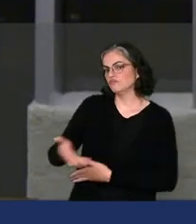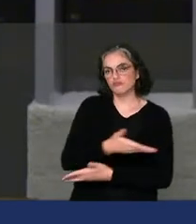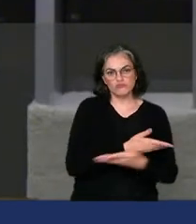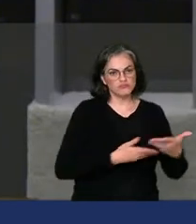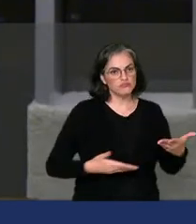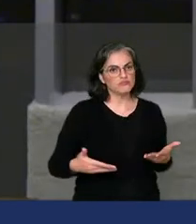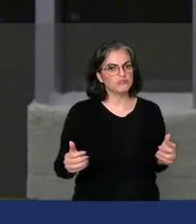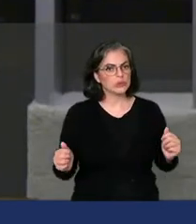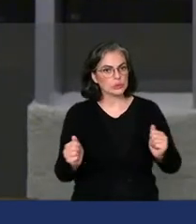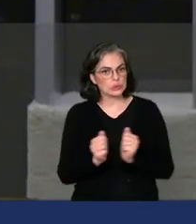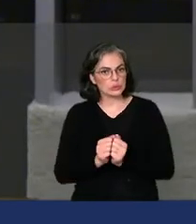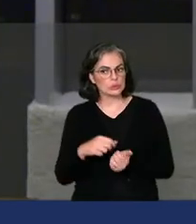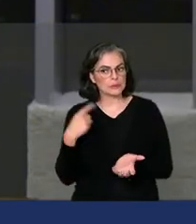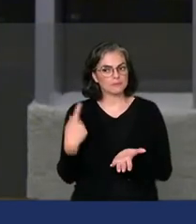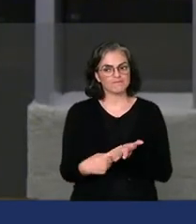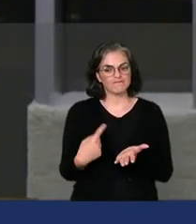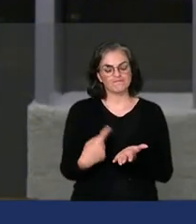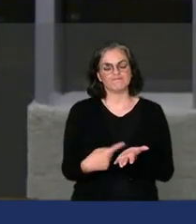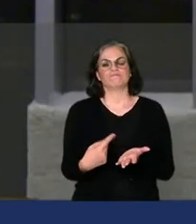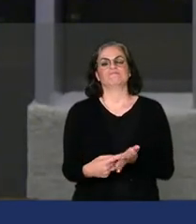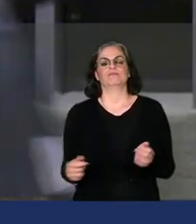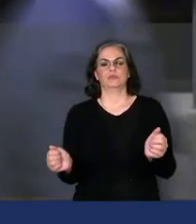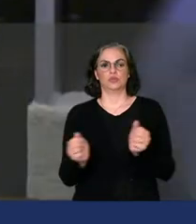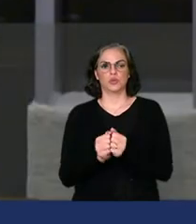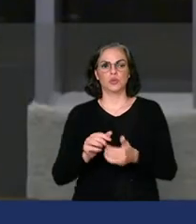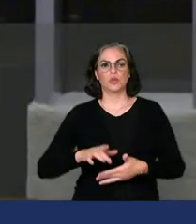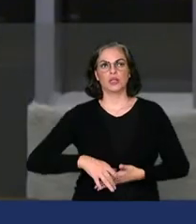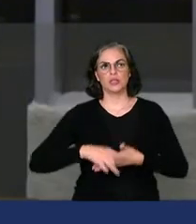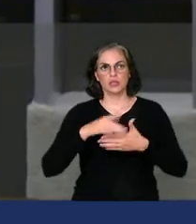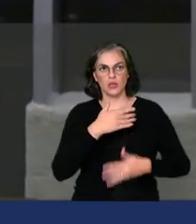LELO RELATÓRIO QUE NÓS ESTAMOS CONSTRUINDO UM ACORDO, INCLUSIVE COM A LIDERANÇA DO GOVERNO E COM OUTROS